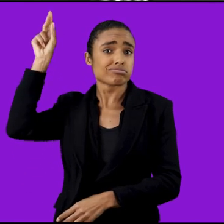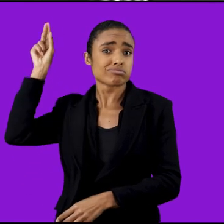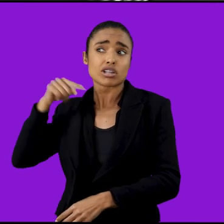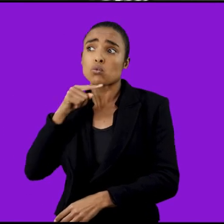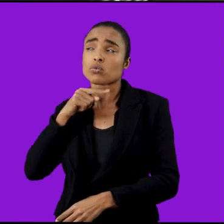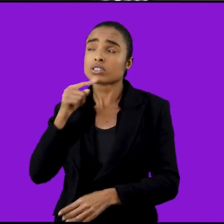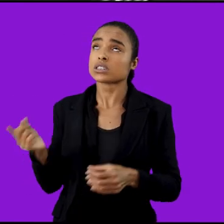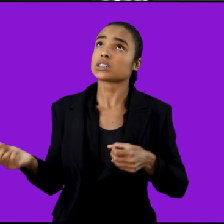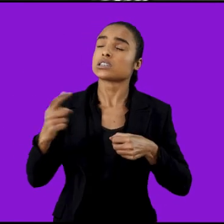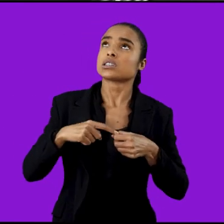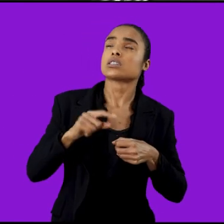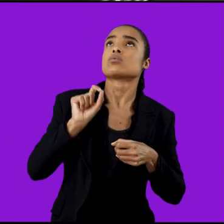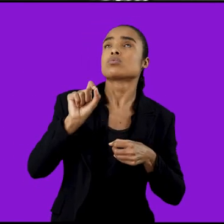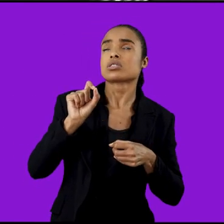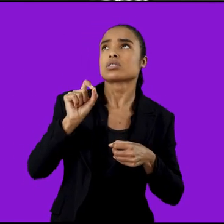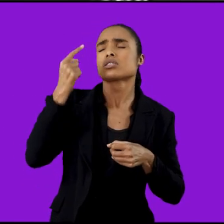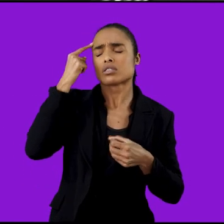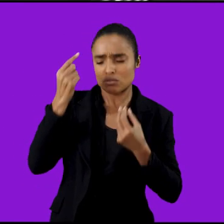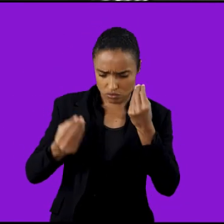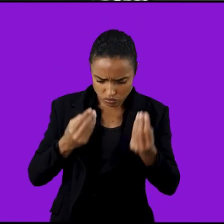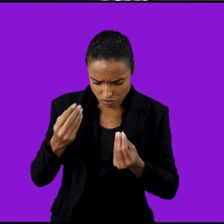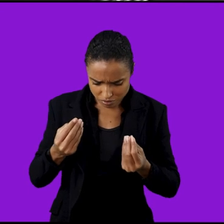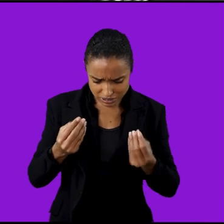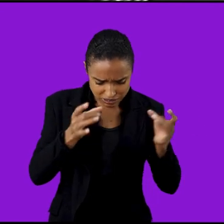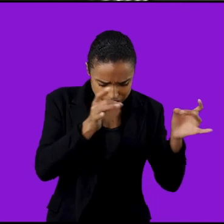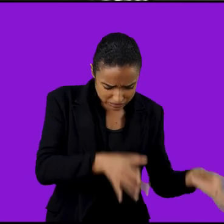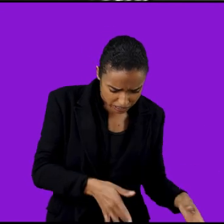mochilinha voltar pensando Meu Deus… será que eu desisto, será que eu sigo em frente…